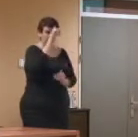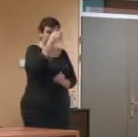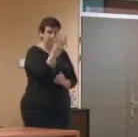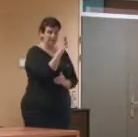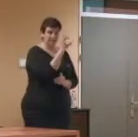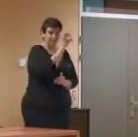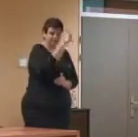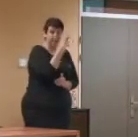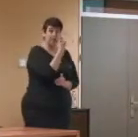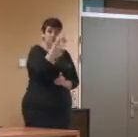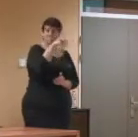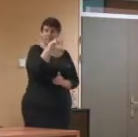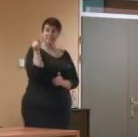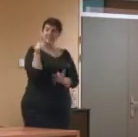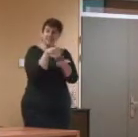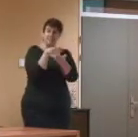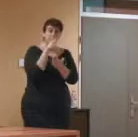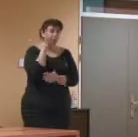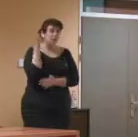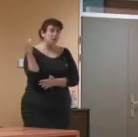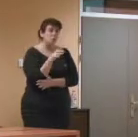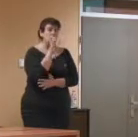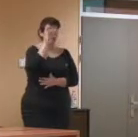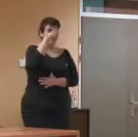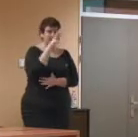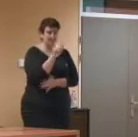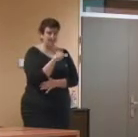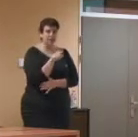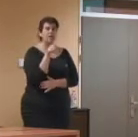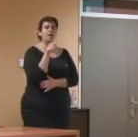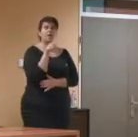Ramón Marí, que fue uno de los que denunció el caso Emarsa. Llega prácticamente a todo, la corrupción